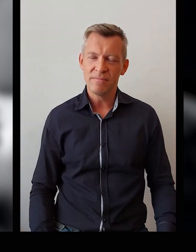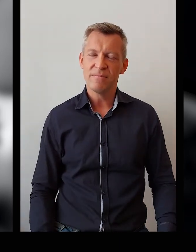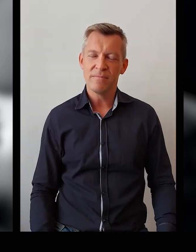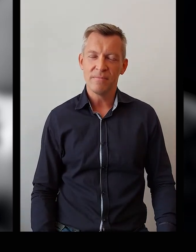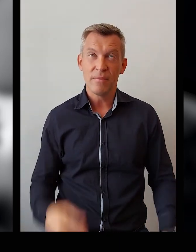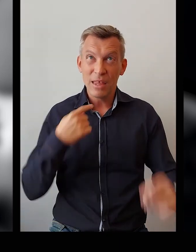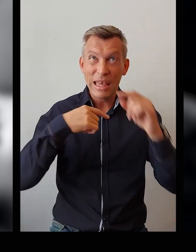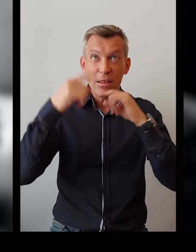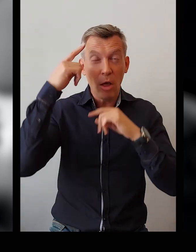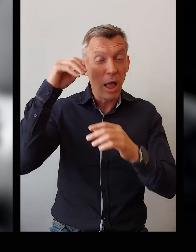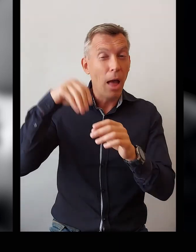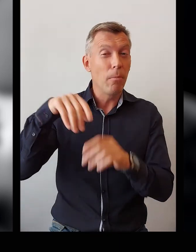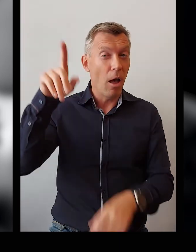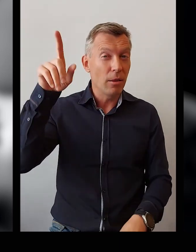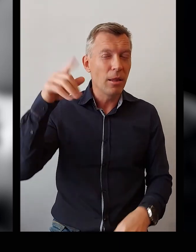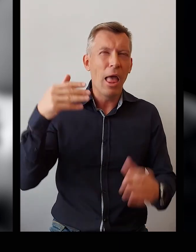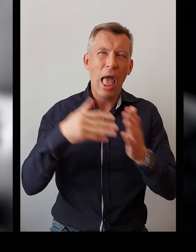Éjszakában ezer csillag